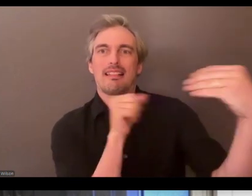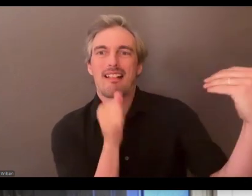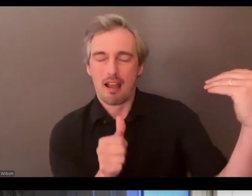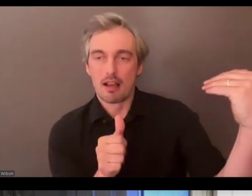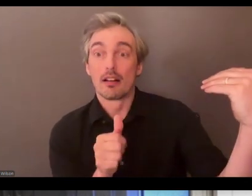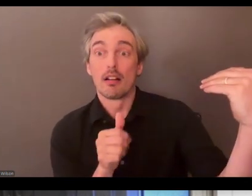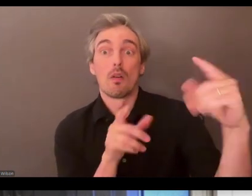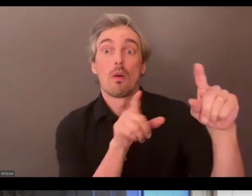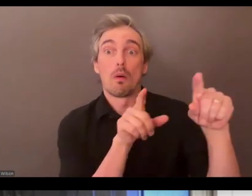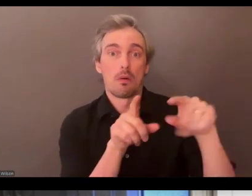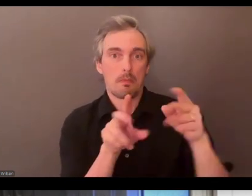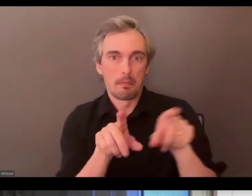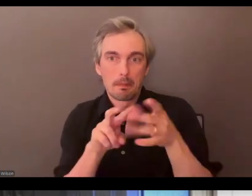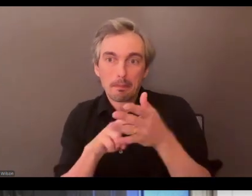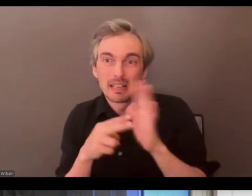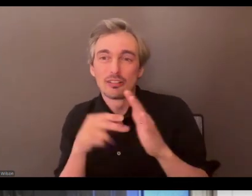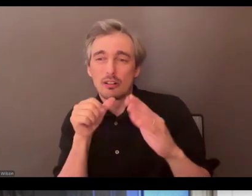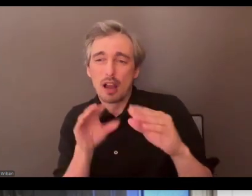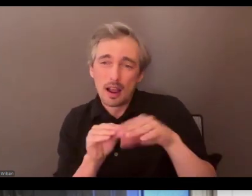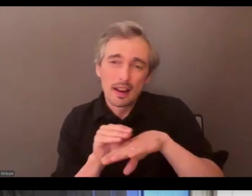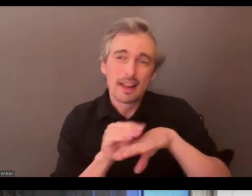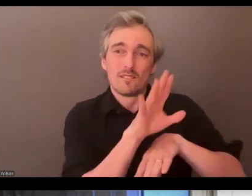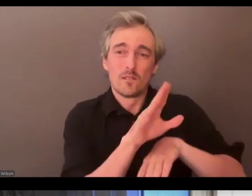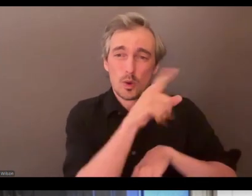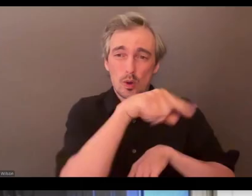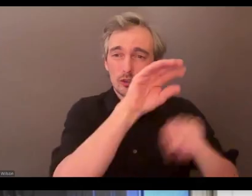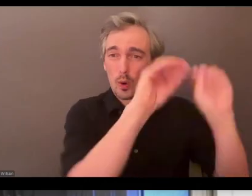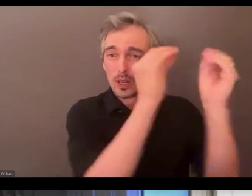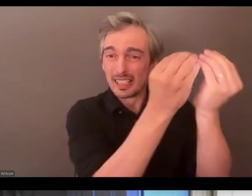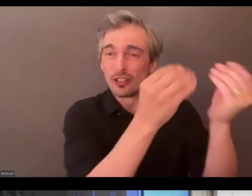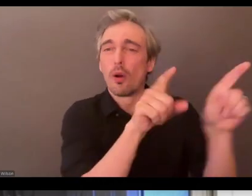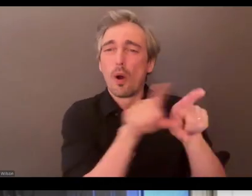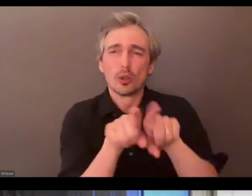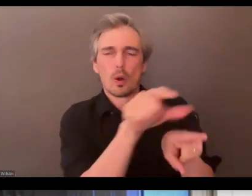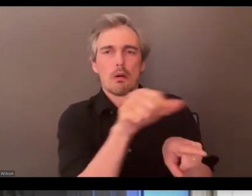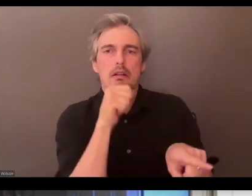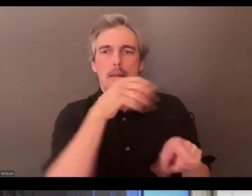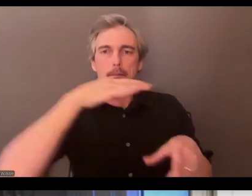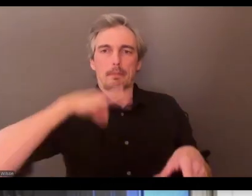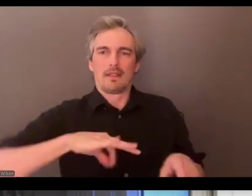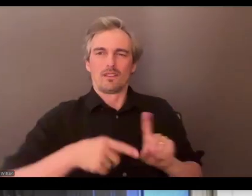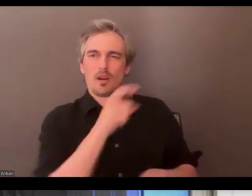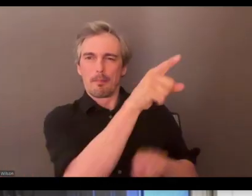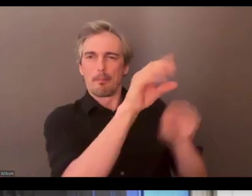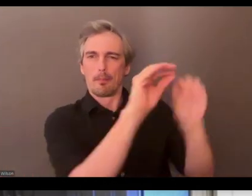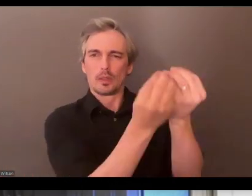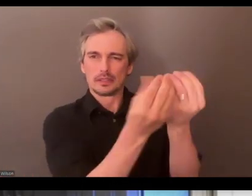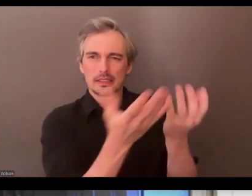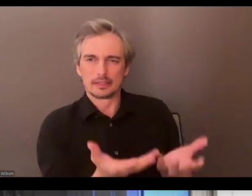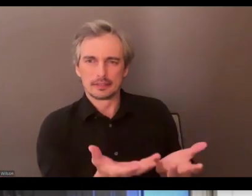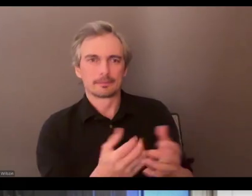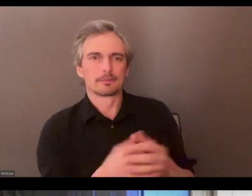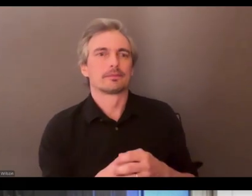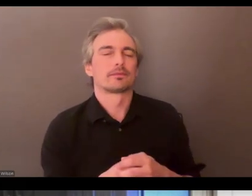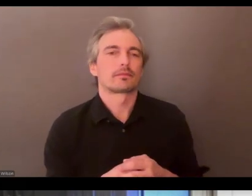全員がデ ータにアクセスできるようになると、公平性、 信頼、そして組織やブランドへの依存が確立されます。